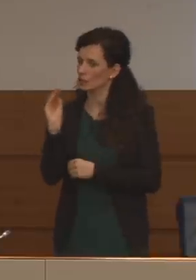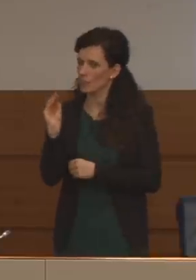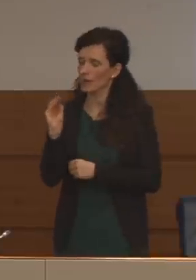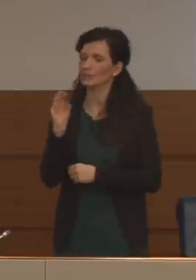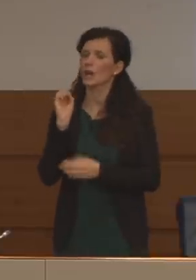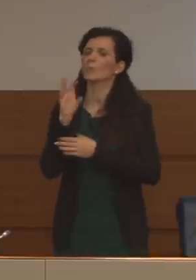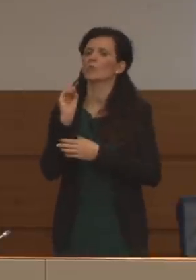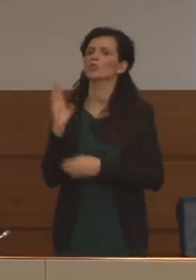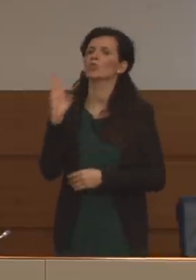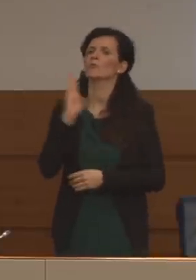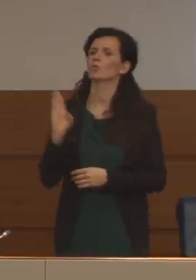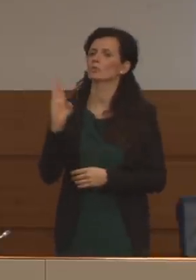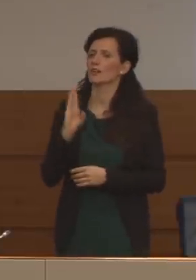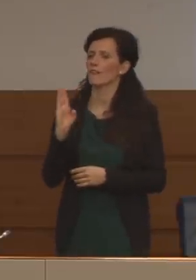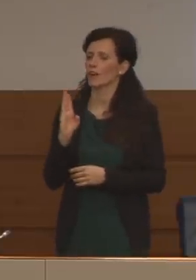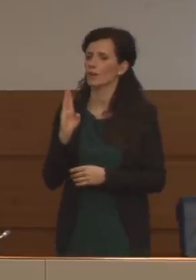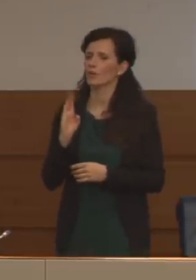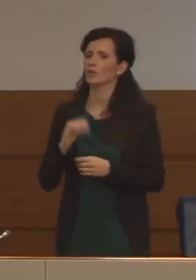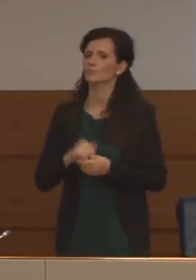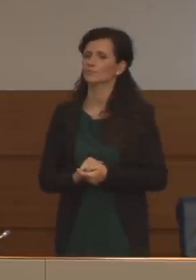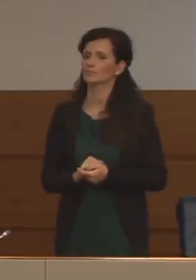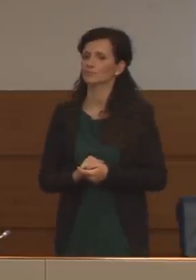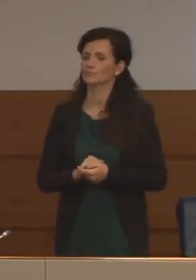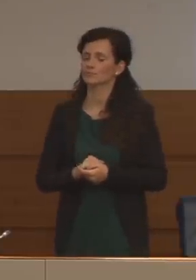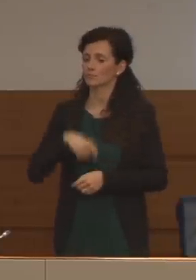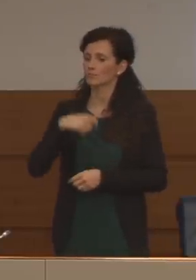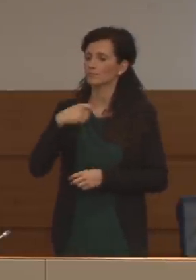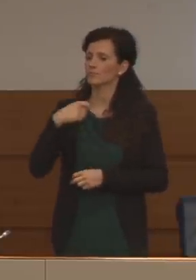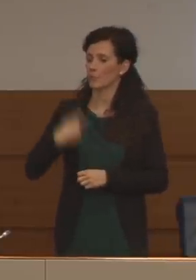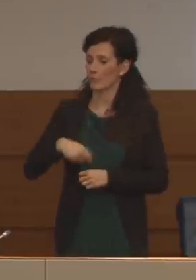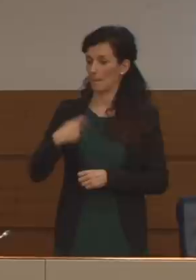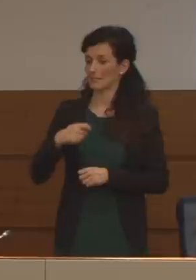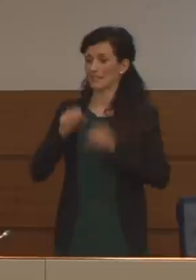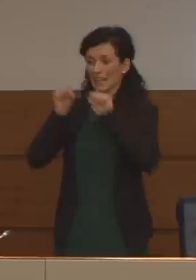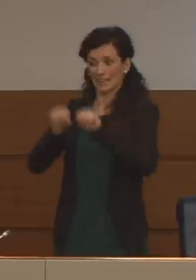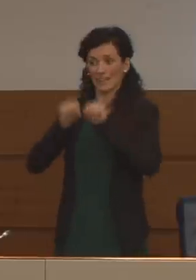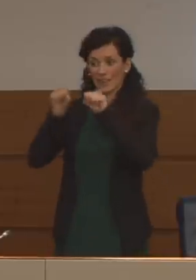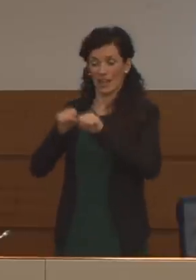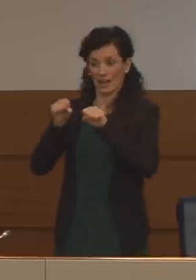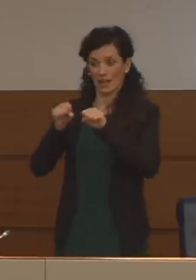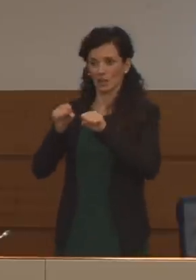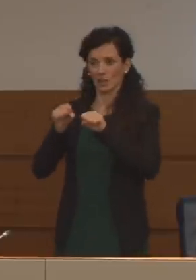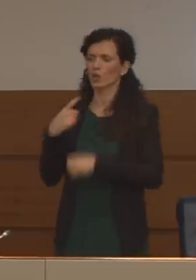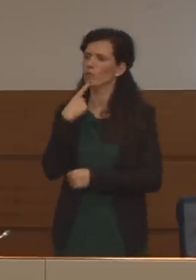Brusaferro, il presidente del Veneto Luca Zaia ha detto che vuole fare i tamponi